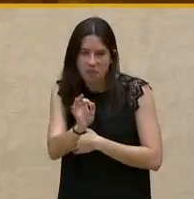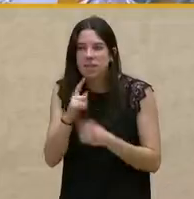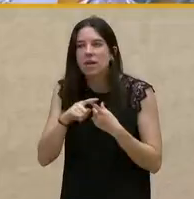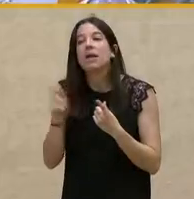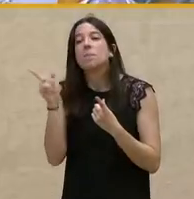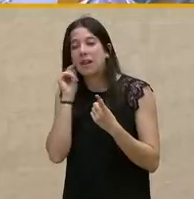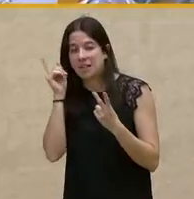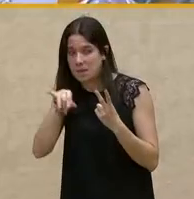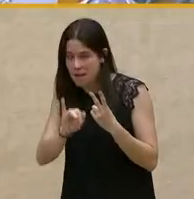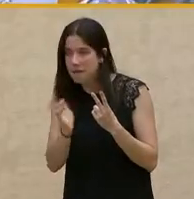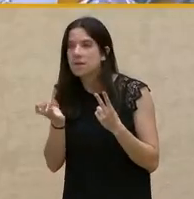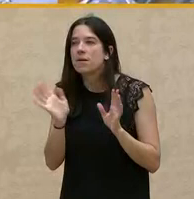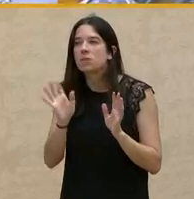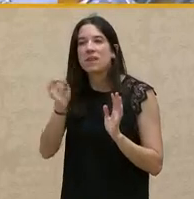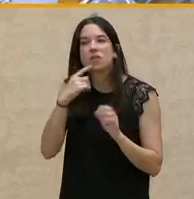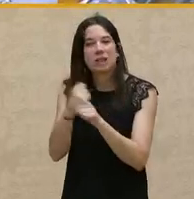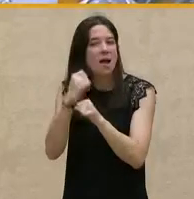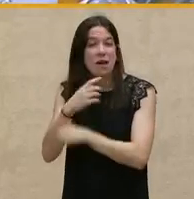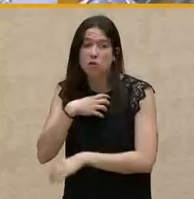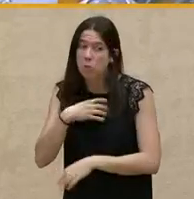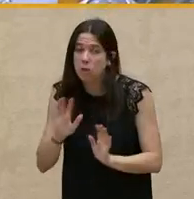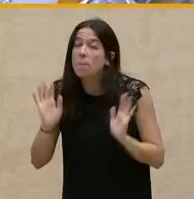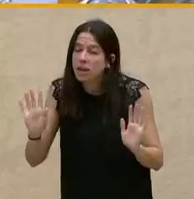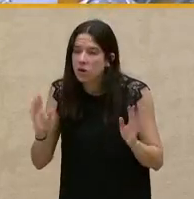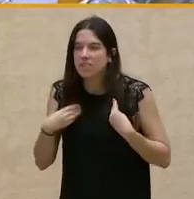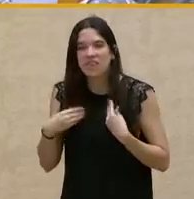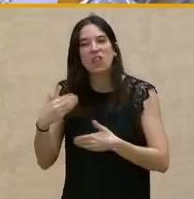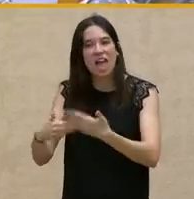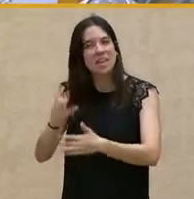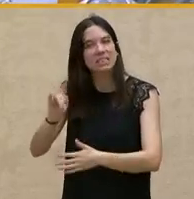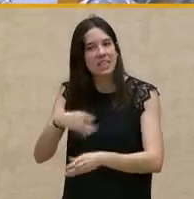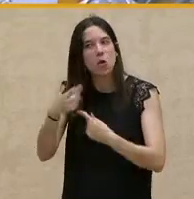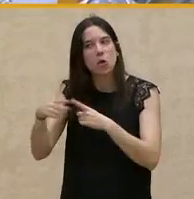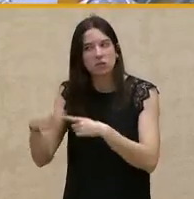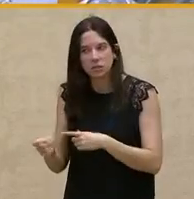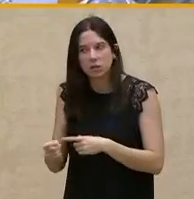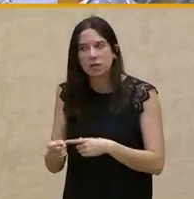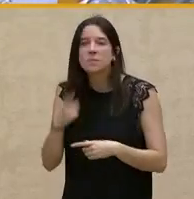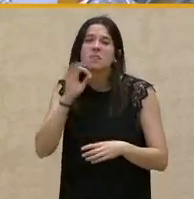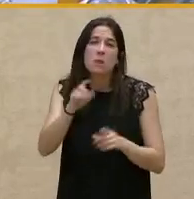auditiva. Sí que no puedo trabajar pero día a día voy saliendo. Sí que van surgiendo problemas,